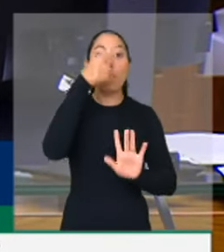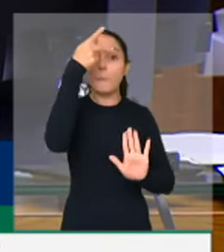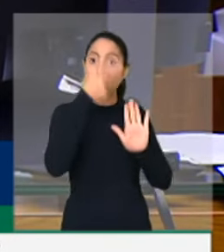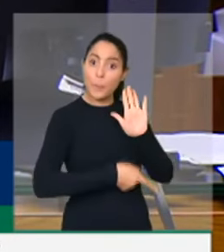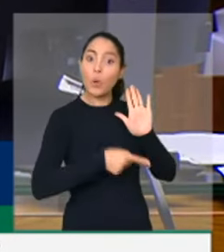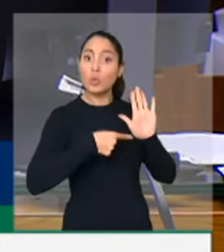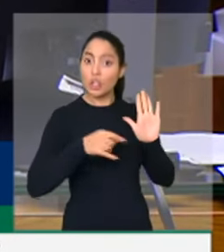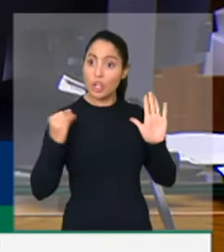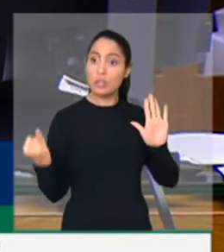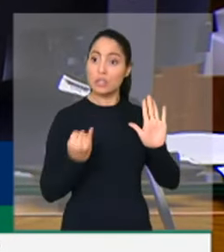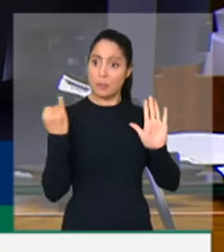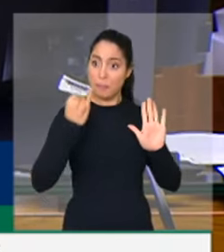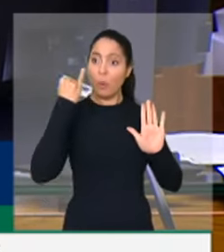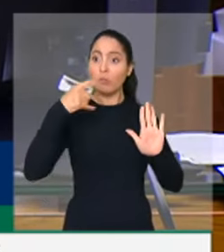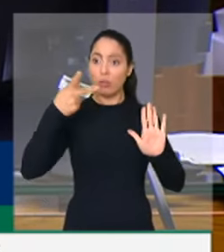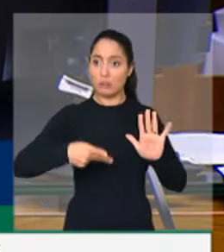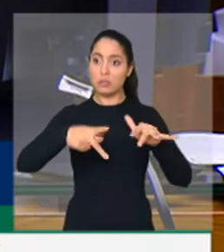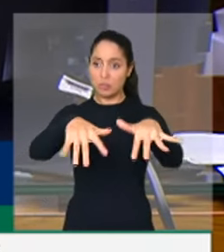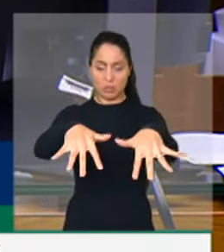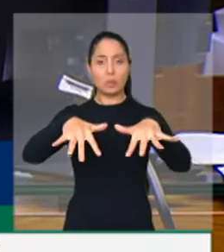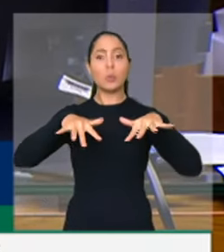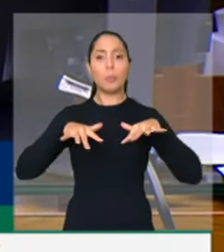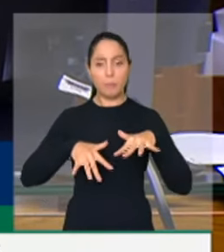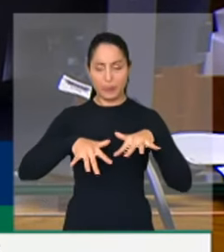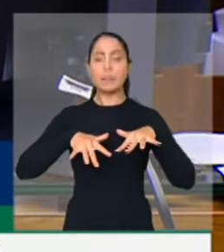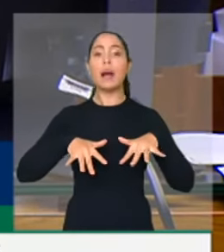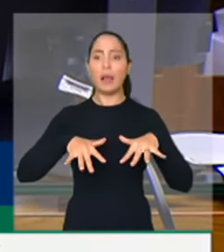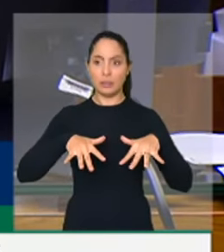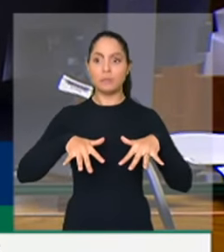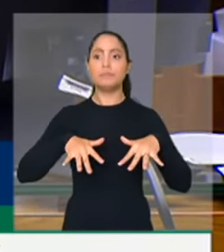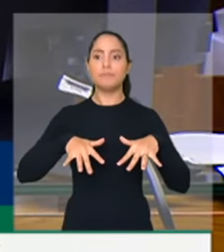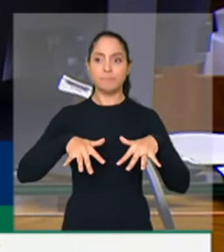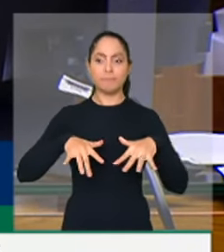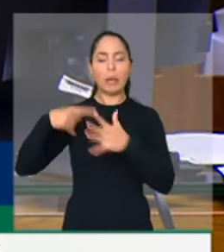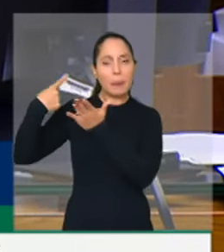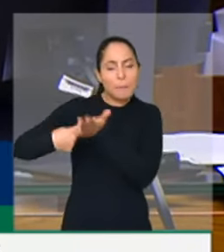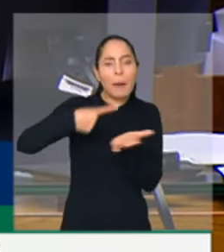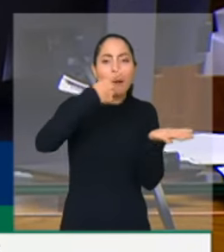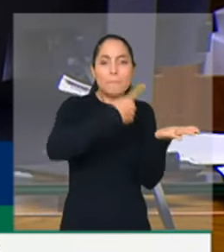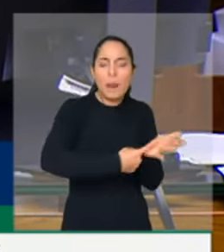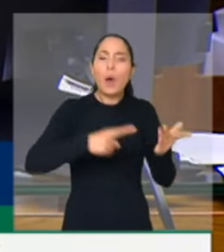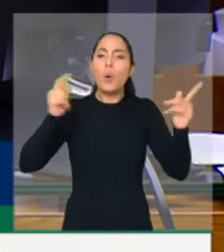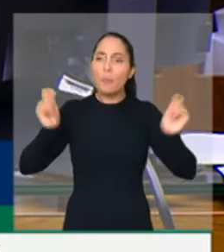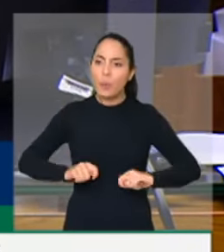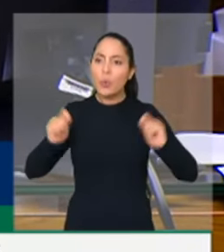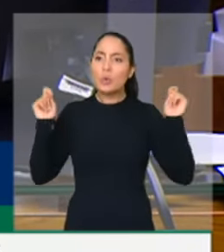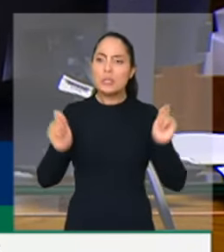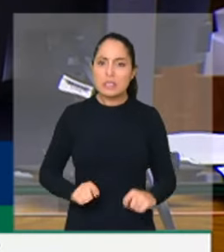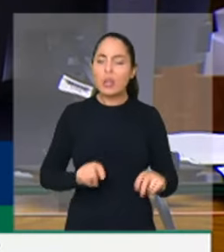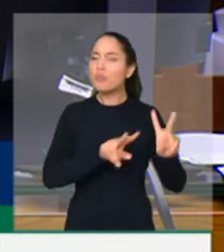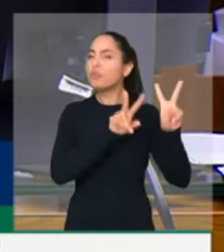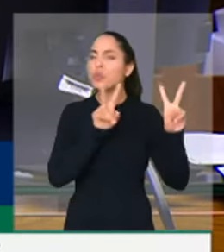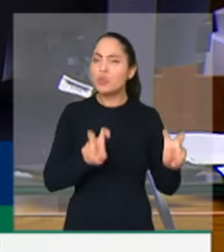COM A MÁXIMA CONVERGÊNCIA POSSÍVEL A RESPEITO DO TEMA SAÚDE E PANDEMIA DO POVO BRASILEIRO. MUITO OBRIGADO A TODOS E DEUS PROTEJA O POVO